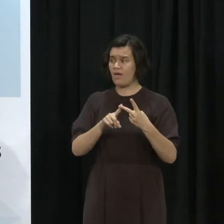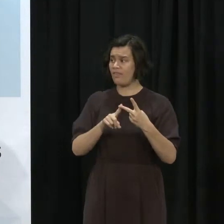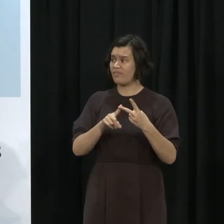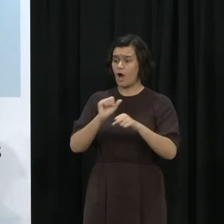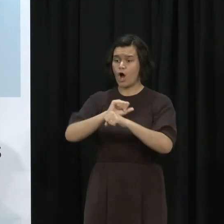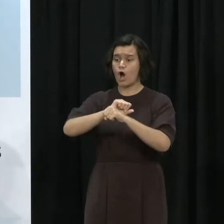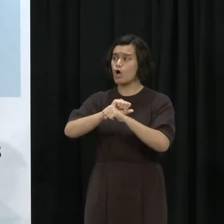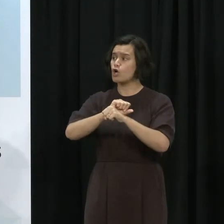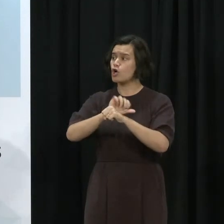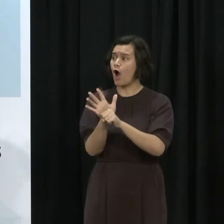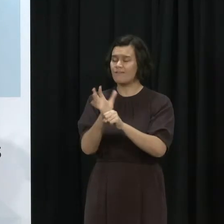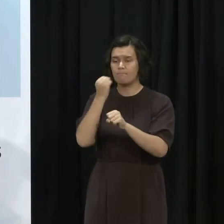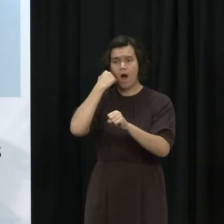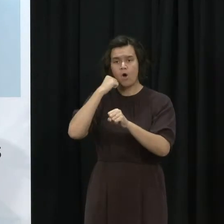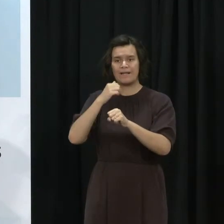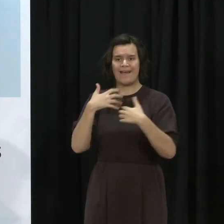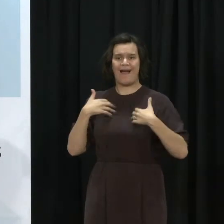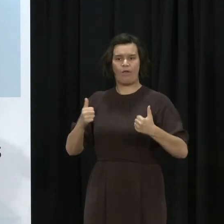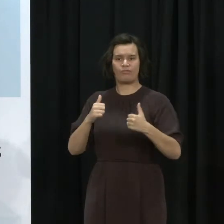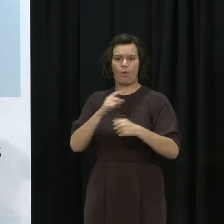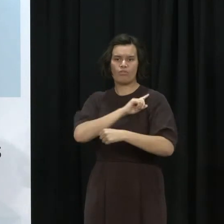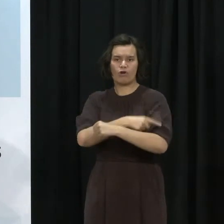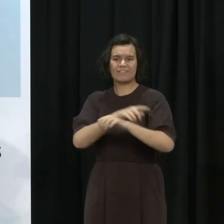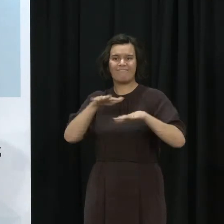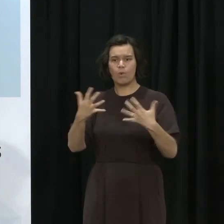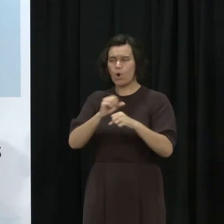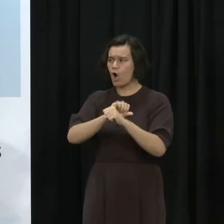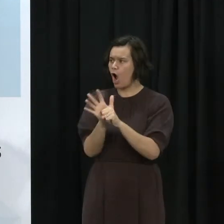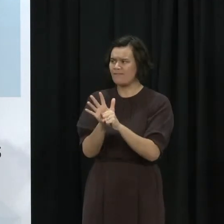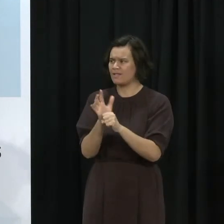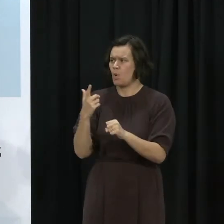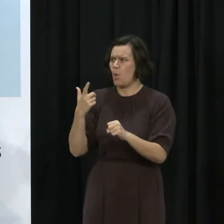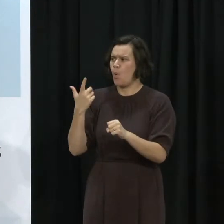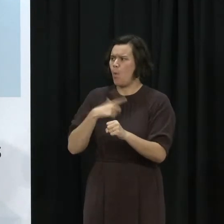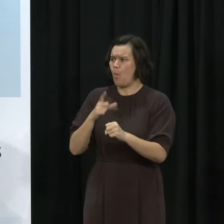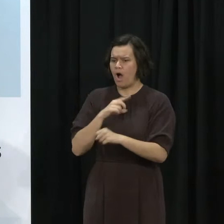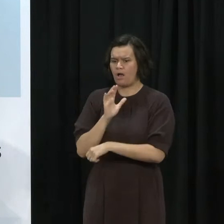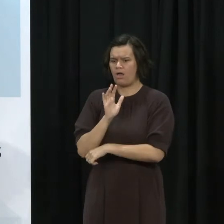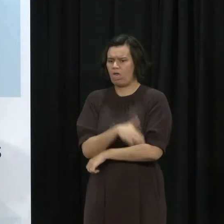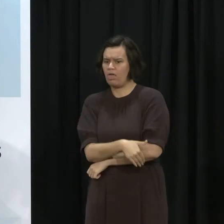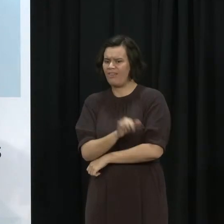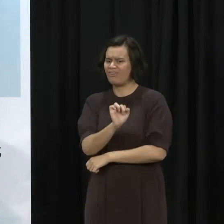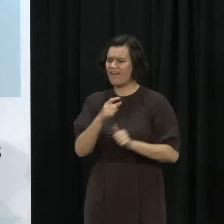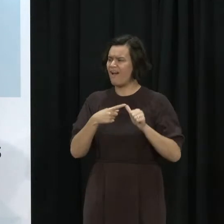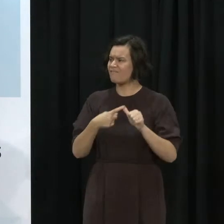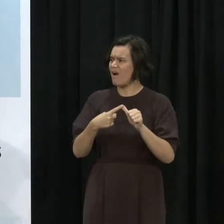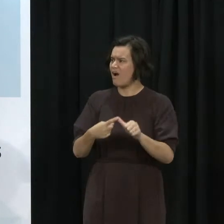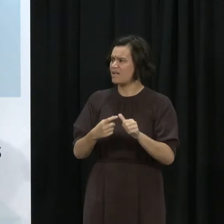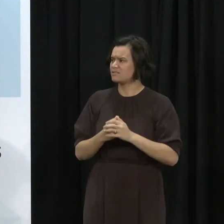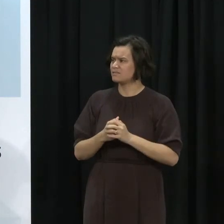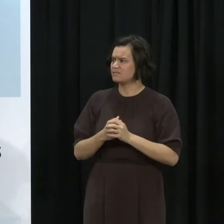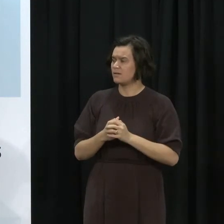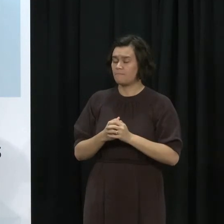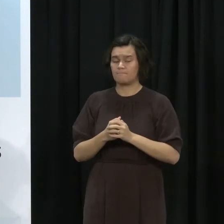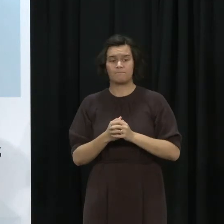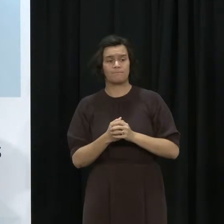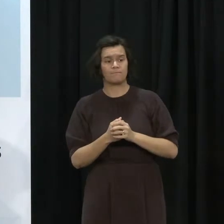te aha te kawanatanga. Kei te kore e whakaae ki te whai kupu